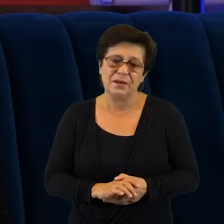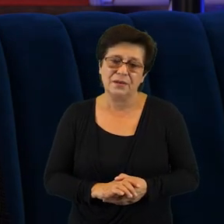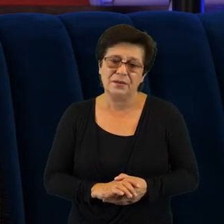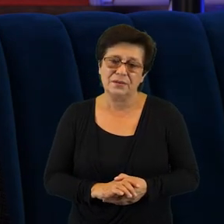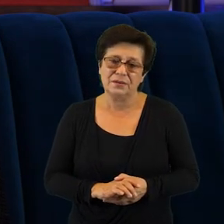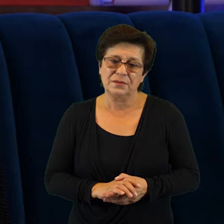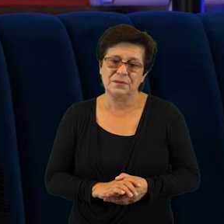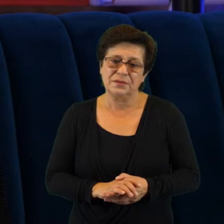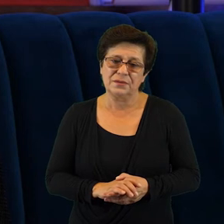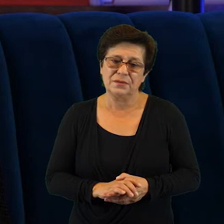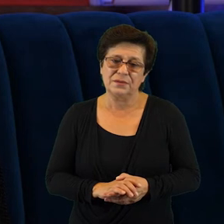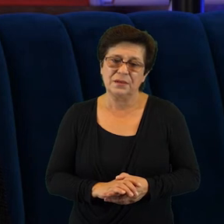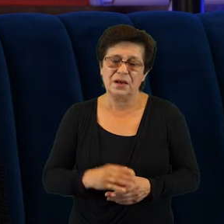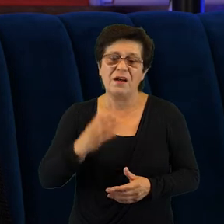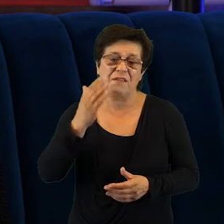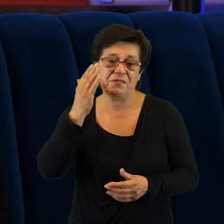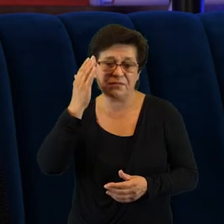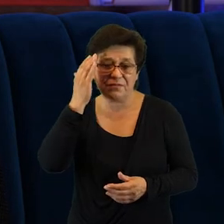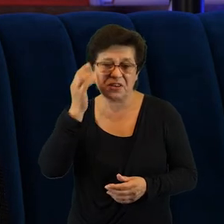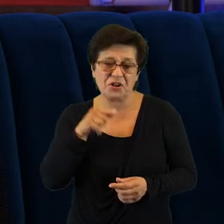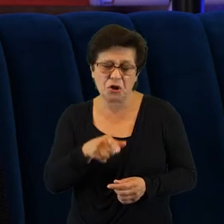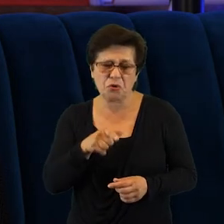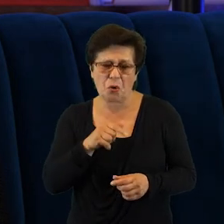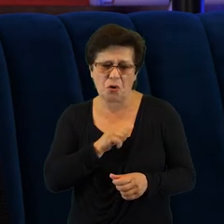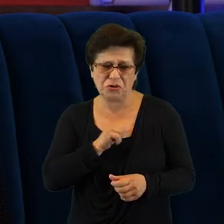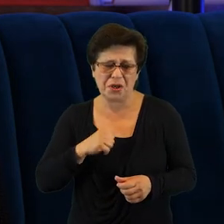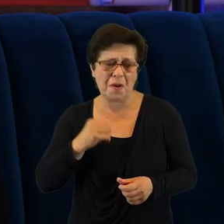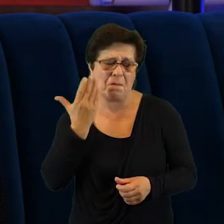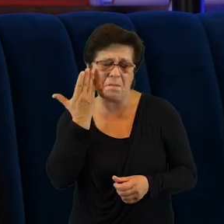i wiedział, że to się bardzo podoba, że jest taki zadziorny,